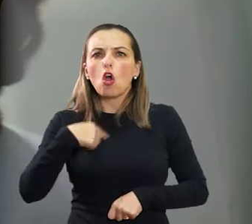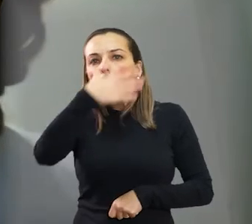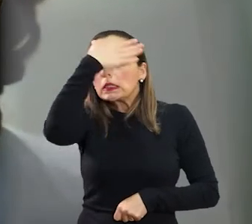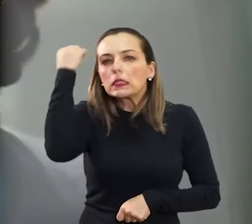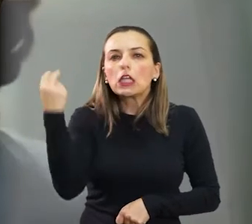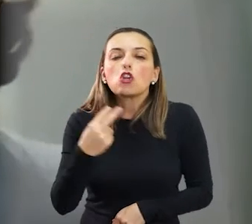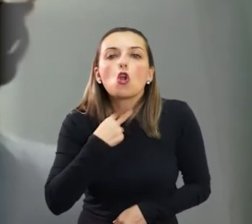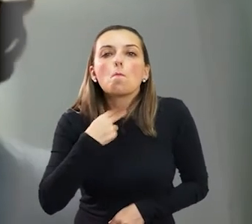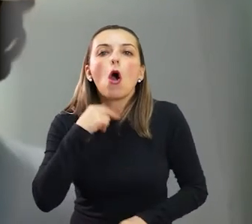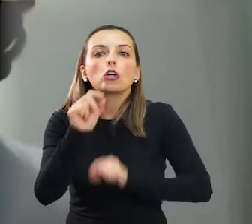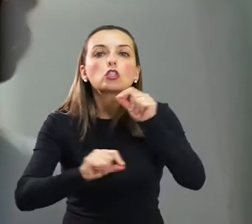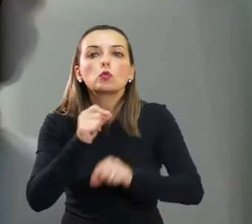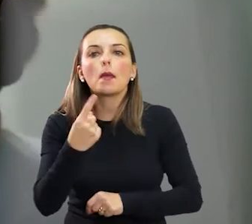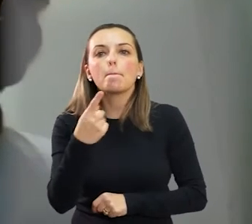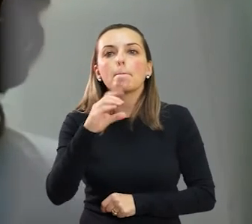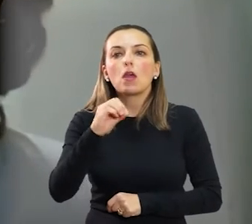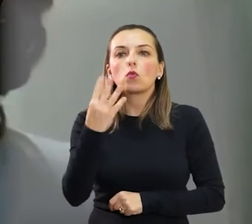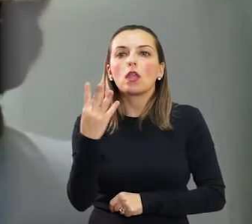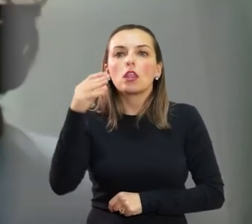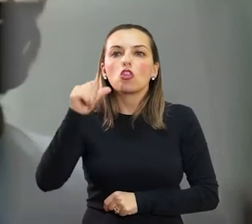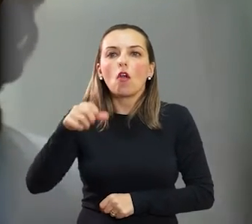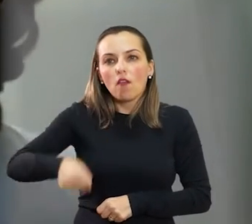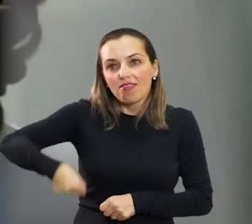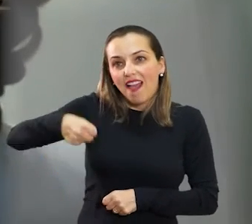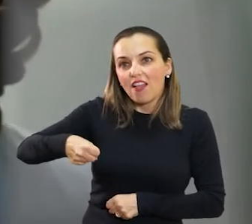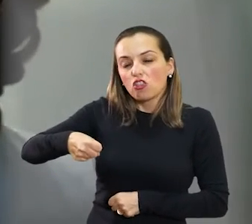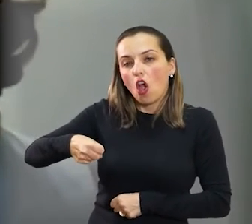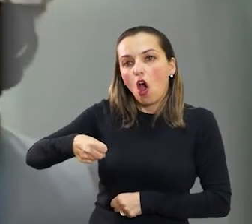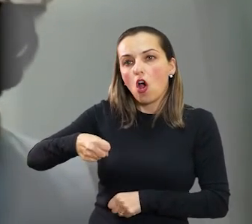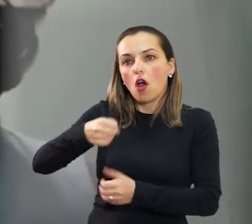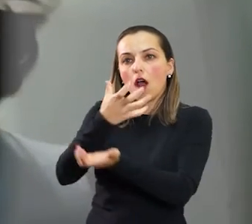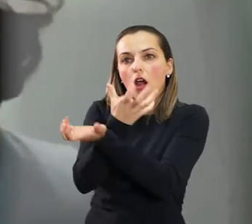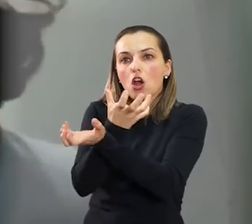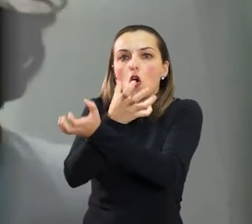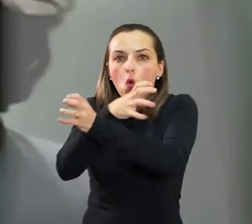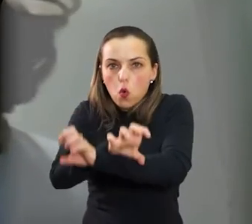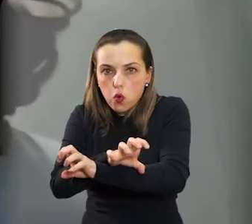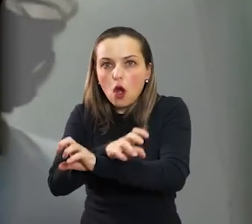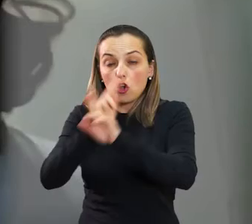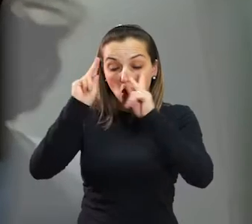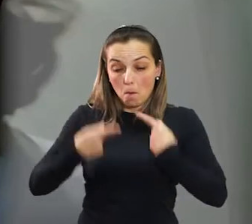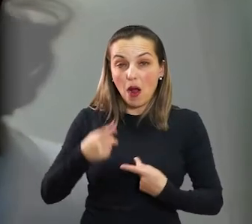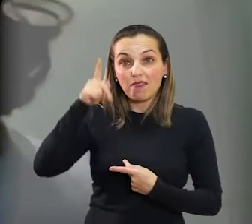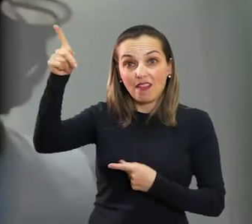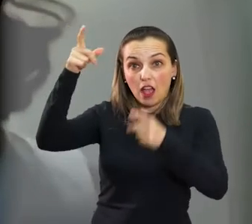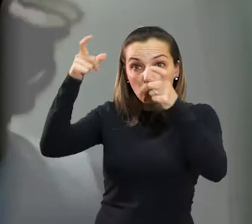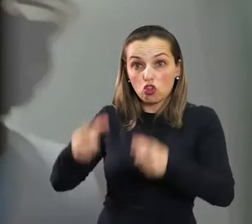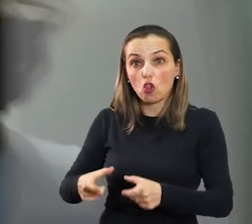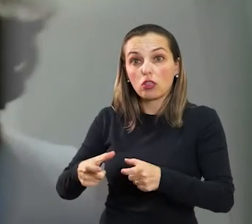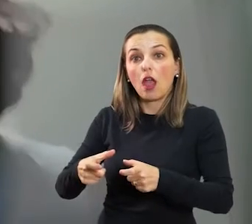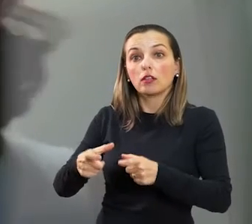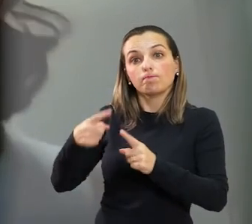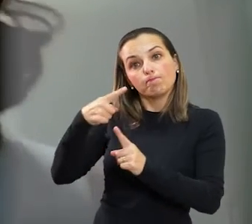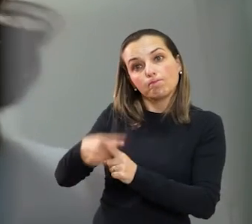fracasso e que a gente jamais pode esquecer dos 1049 sacos com ossos humanos no cemitério